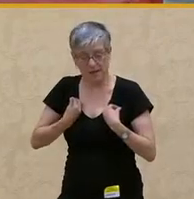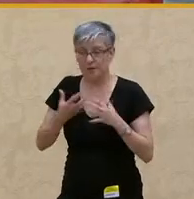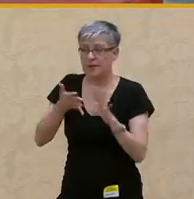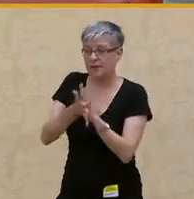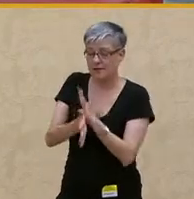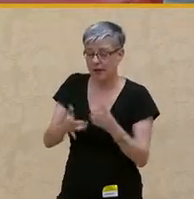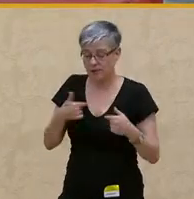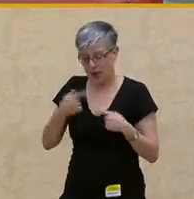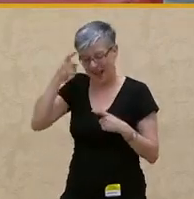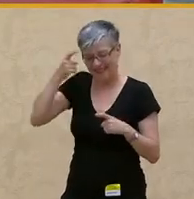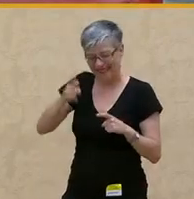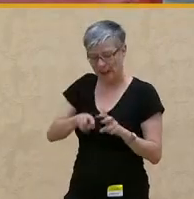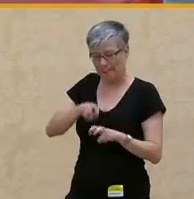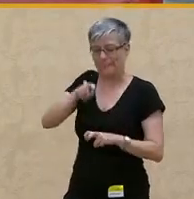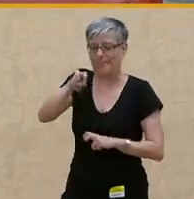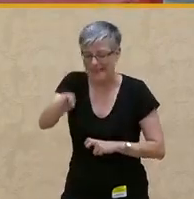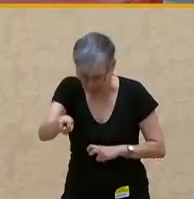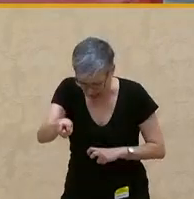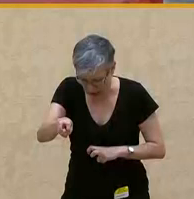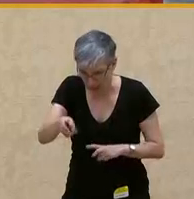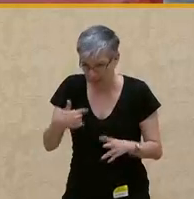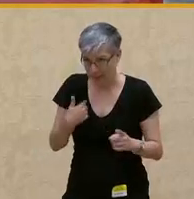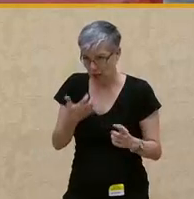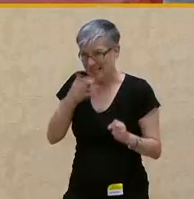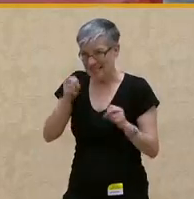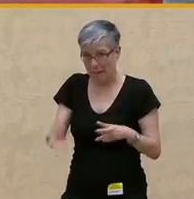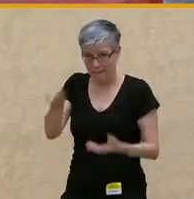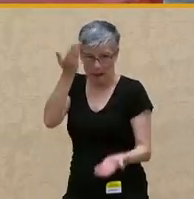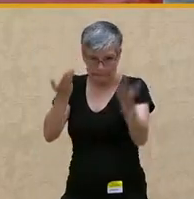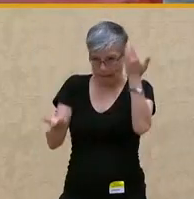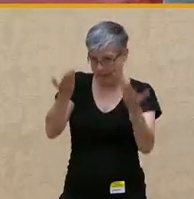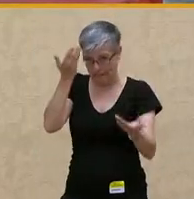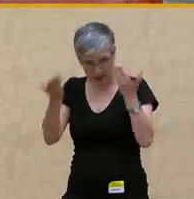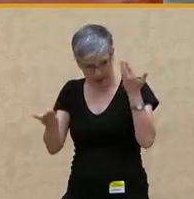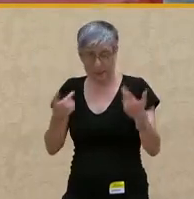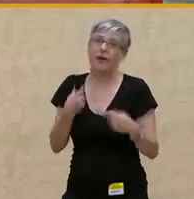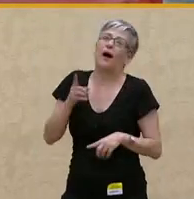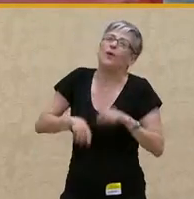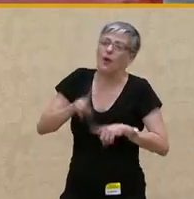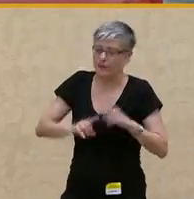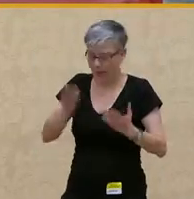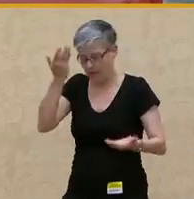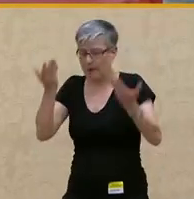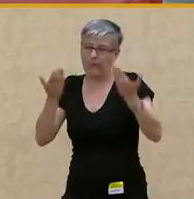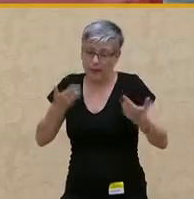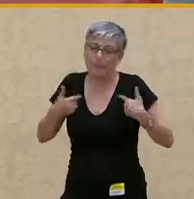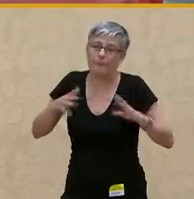de pasar de un espacio a otro sin golpearnos. Y muchas veces nos vamos a golpear porque forma parte del proceso de vida. Nada más y muchas gracias.